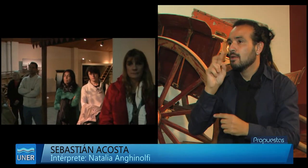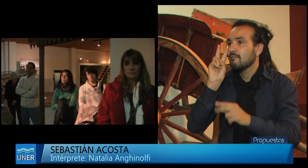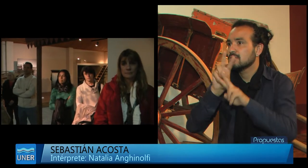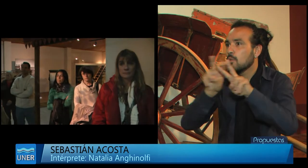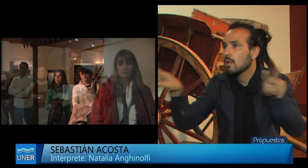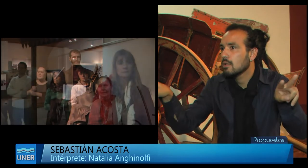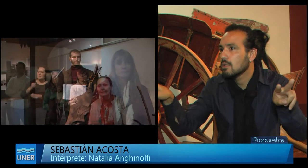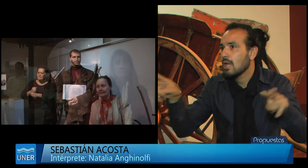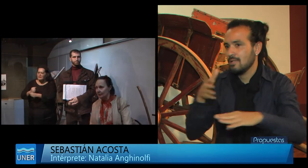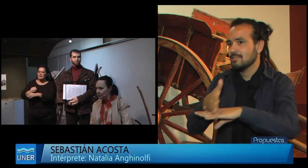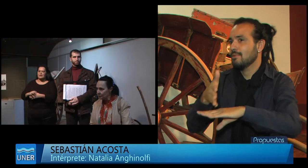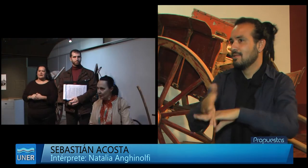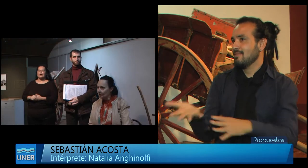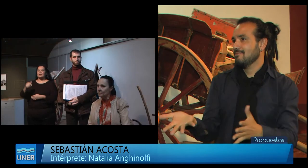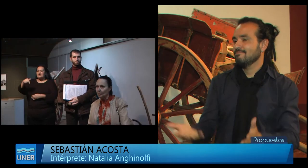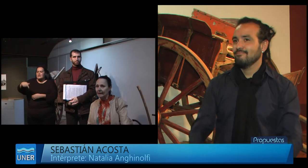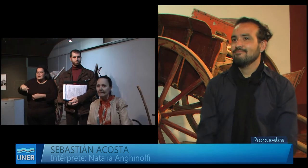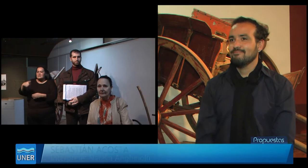del interprete y de los subtitulos y el video original.